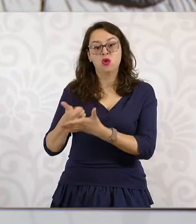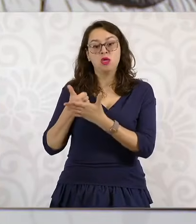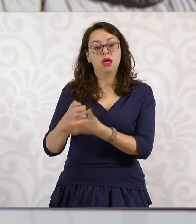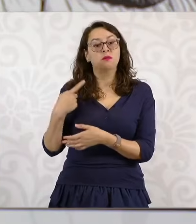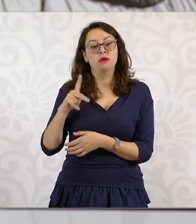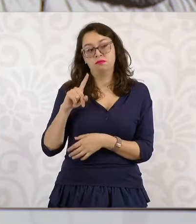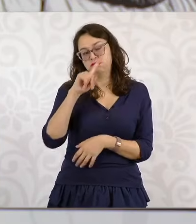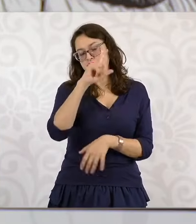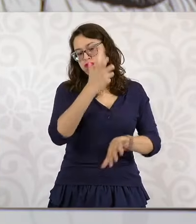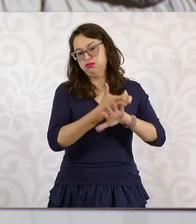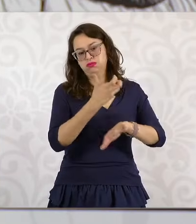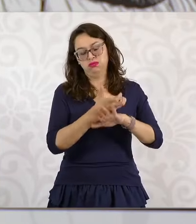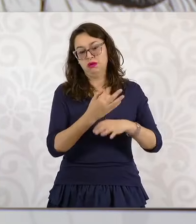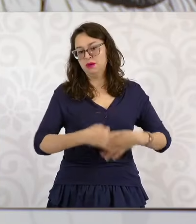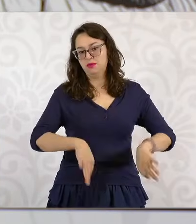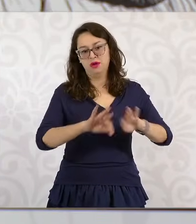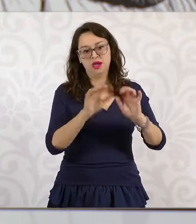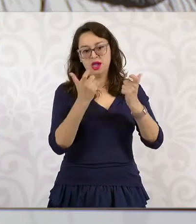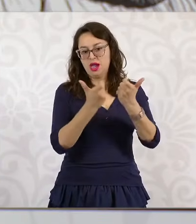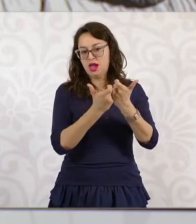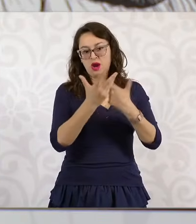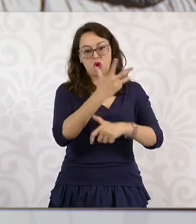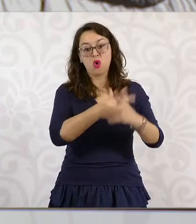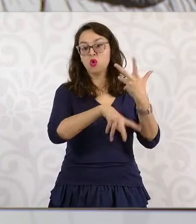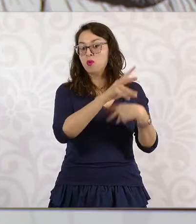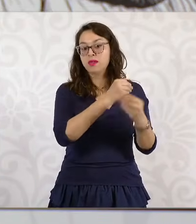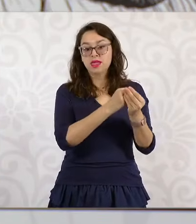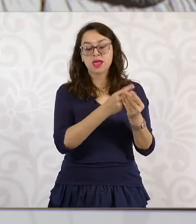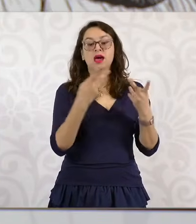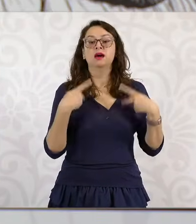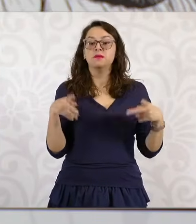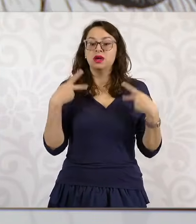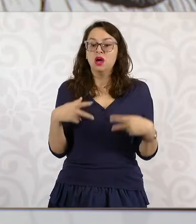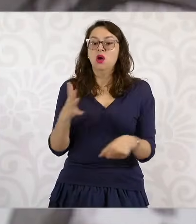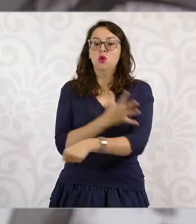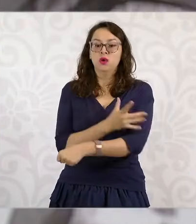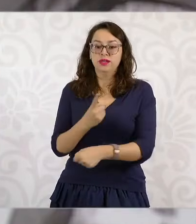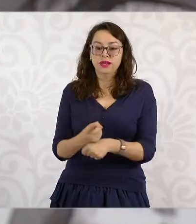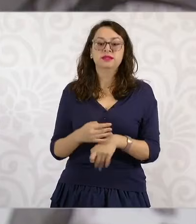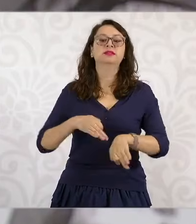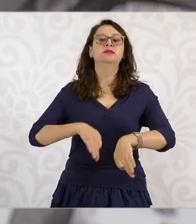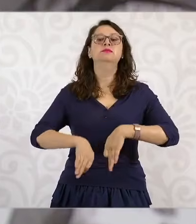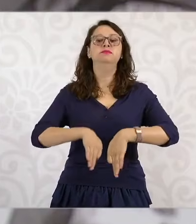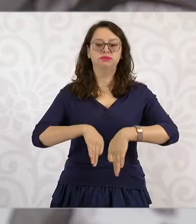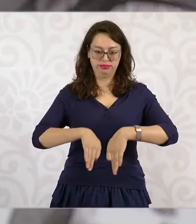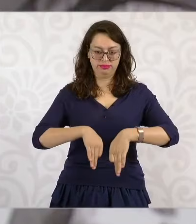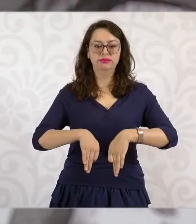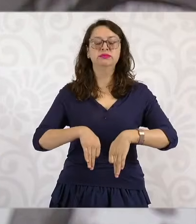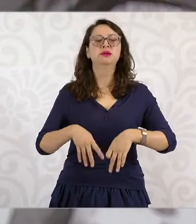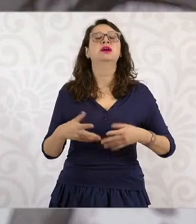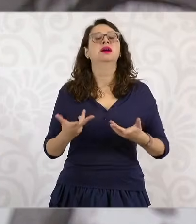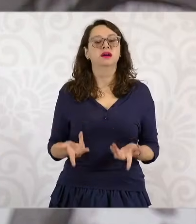para la economía de Estados Unidos. Son personas honestas, trabajadoras, con una cultura del